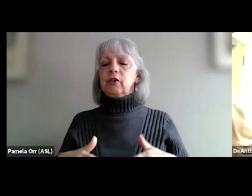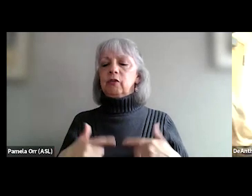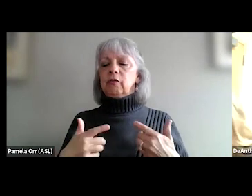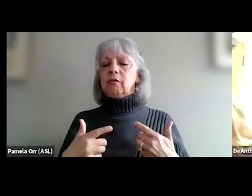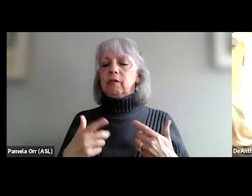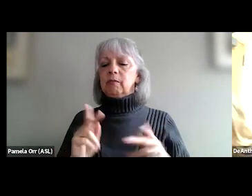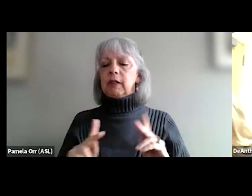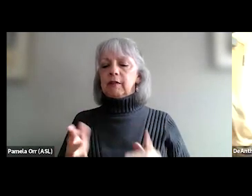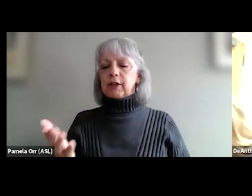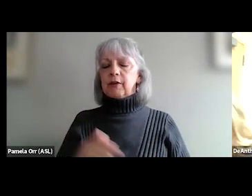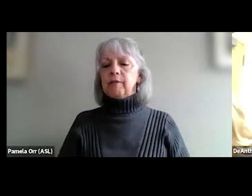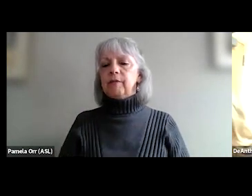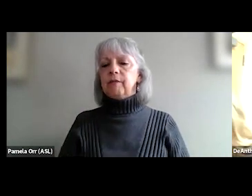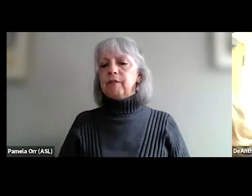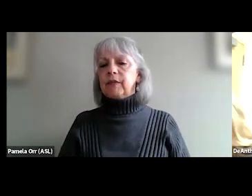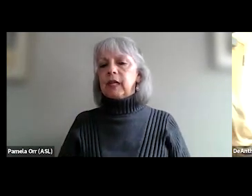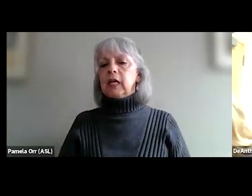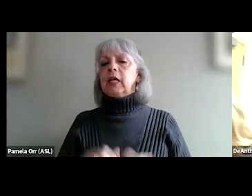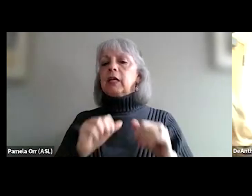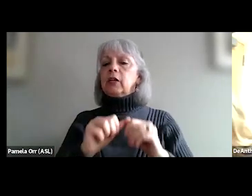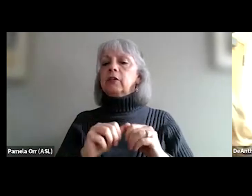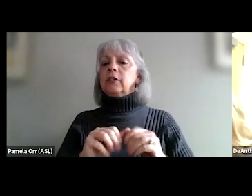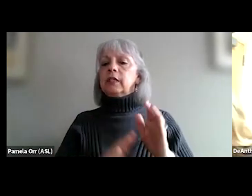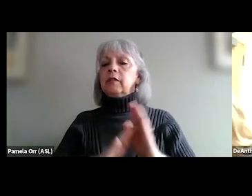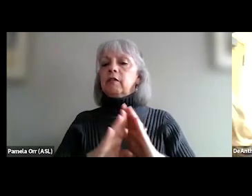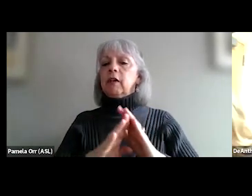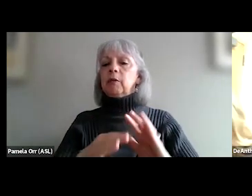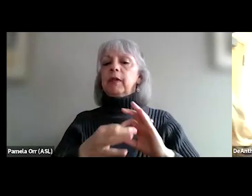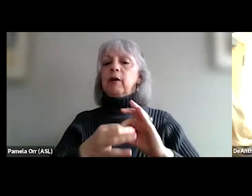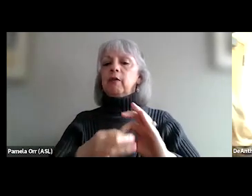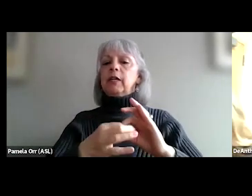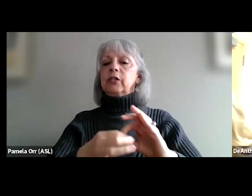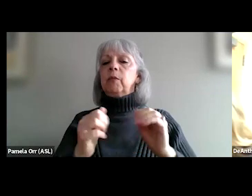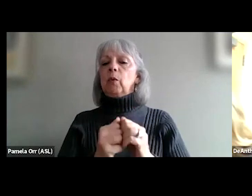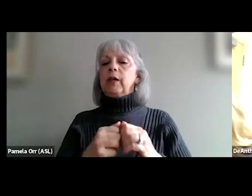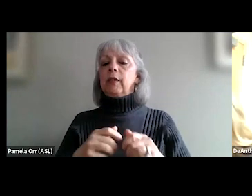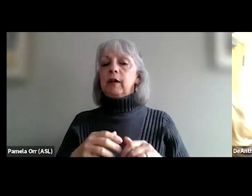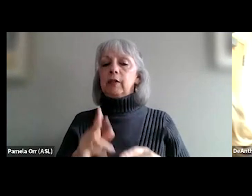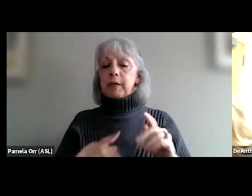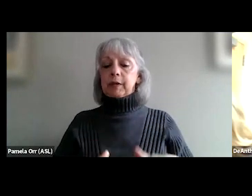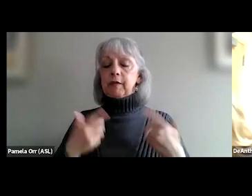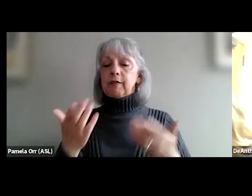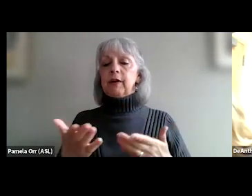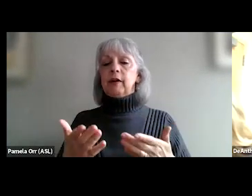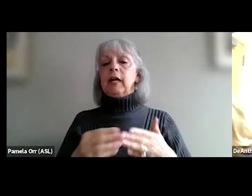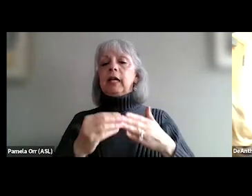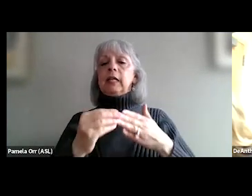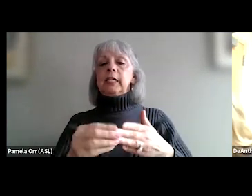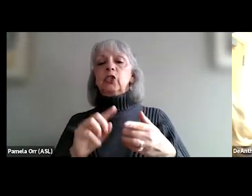con los residentes nos permite tener conversaciones valiosas que nos comunican las necesidades específicas que tienen